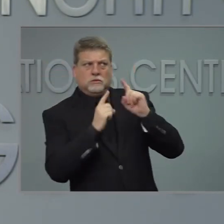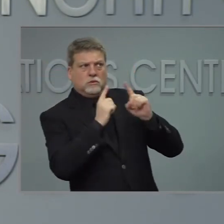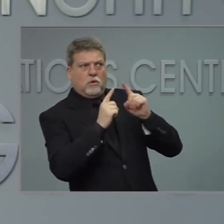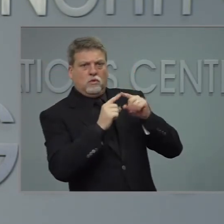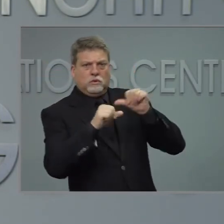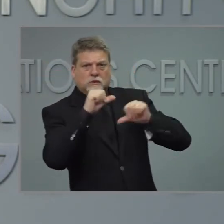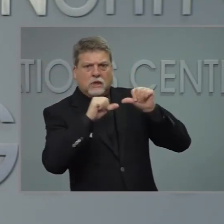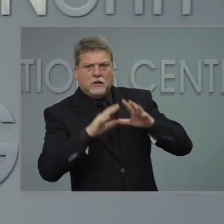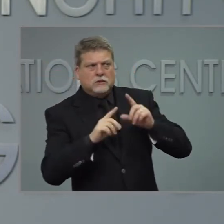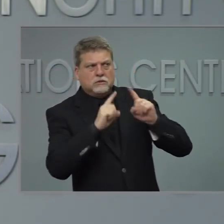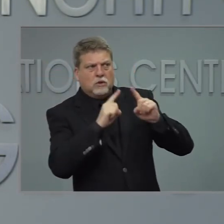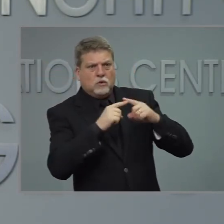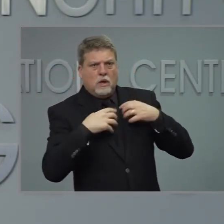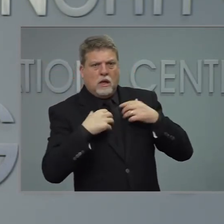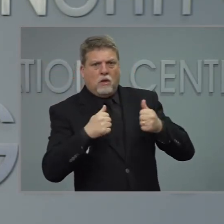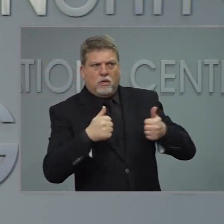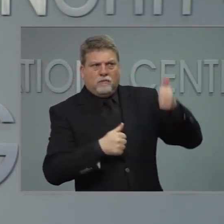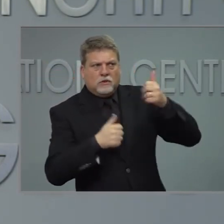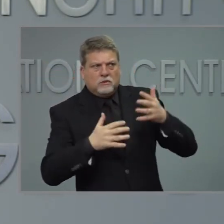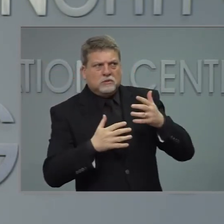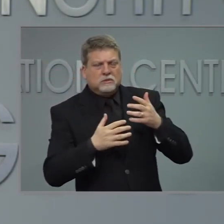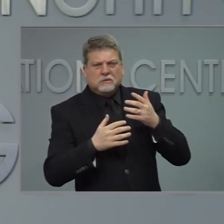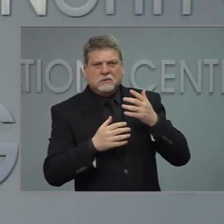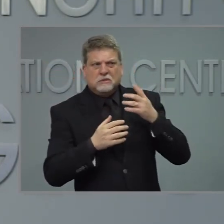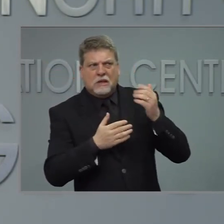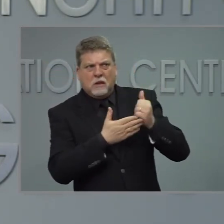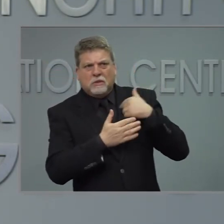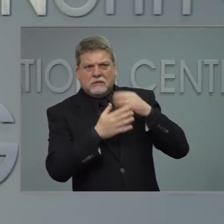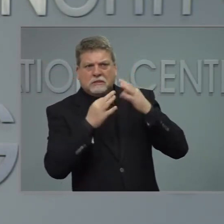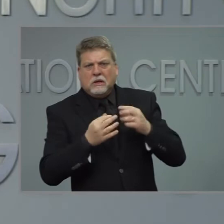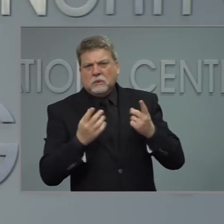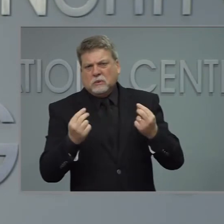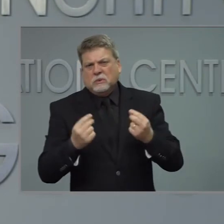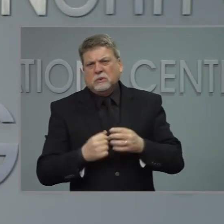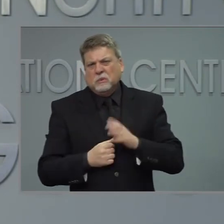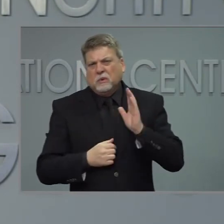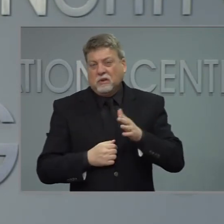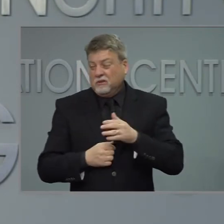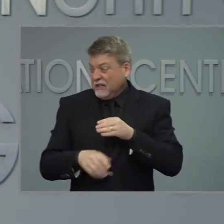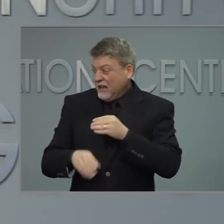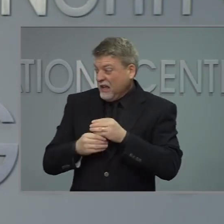Y haremos lo que tendremos que hacer quiere agregar algo doctora con no sigue